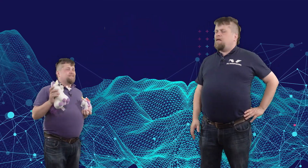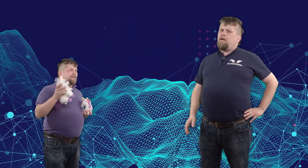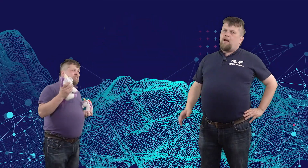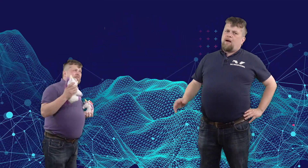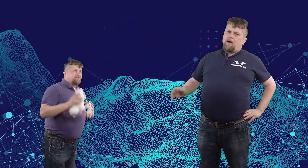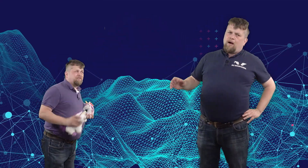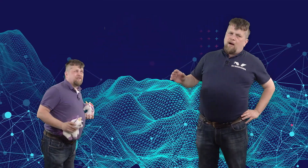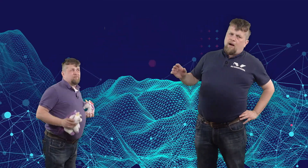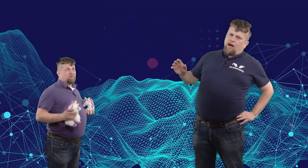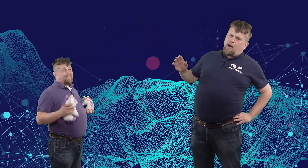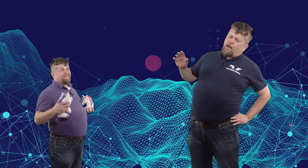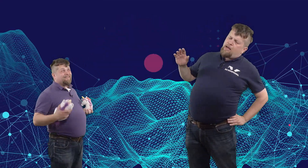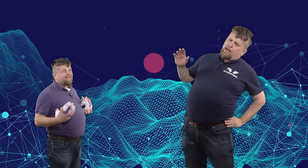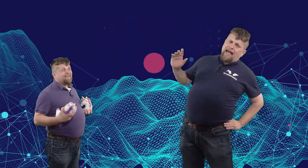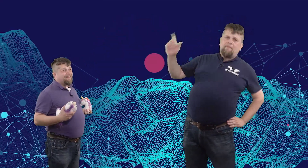als ein naturwissenschaftliches Buch was!“